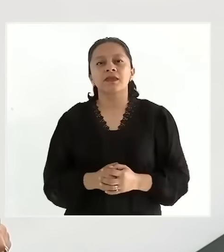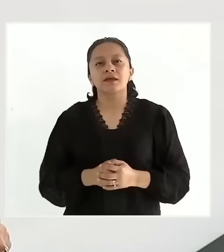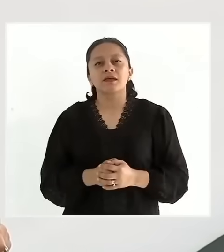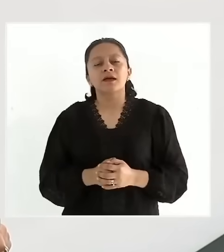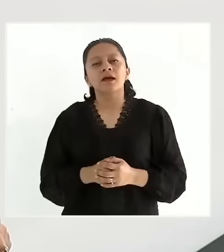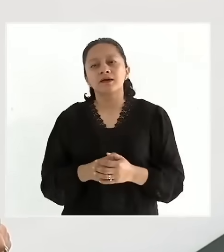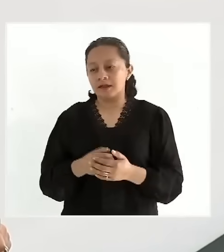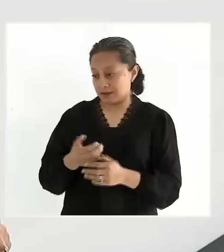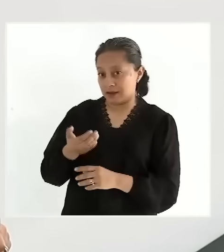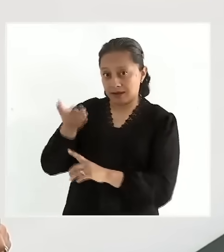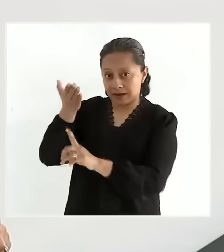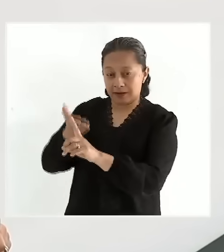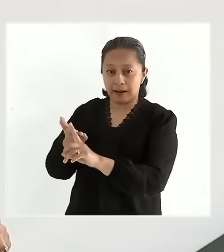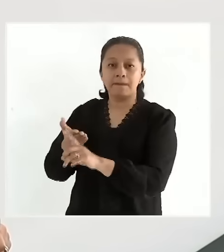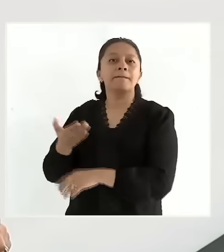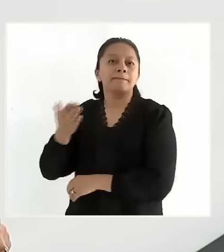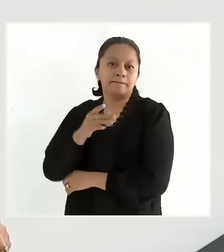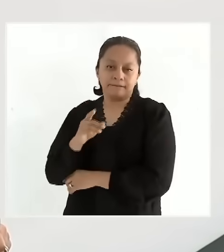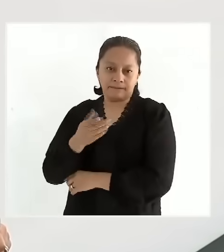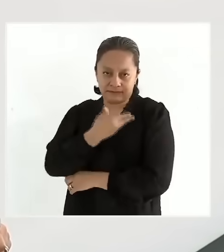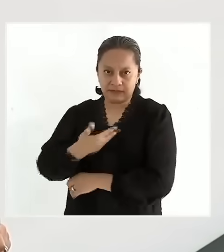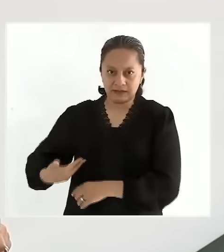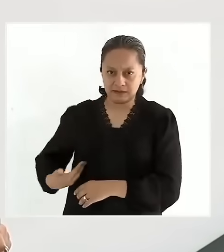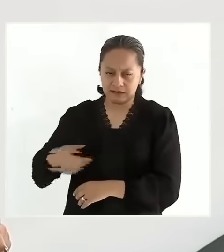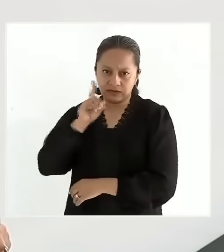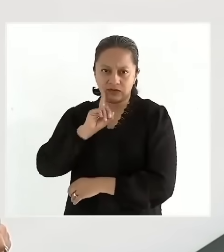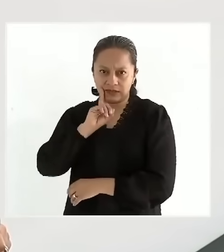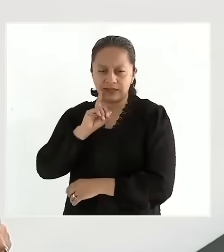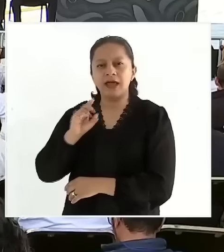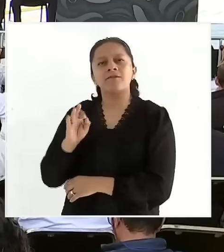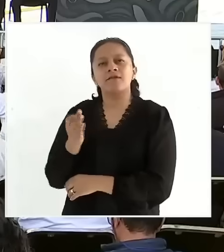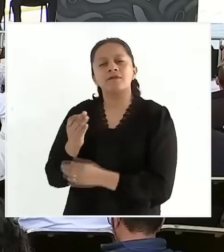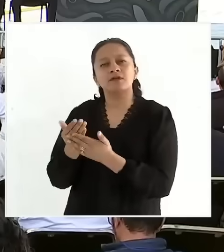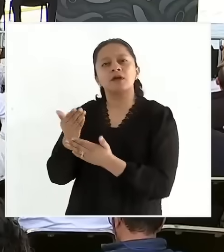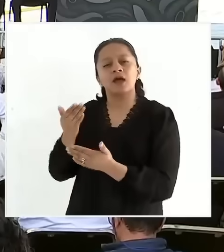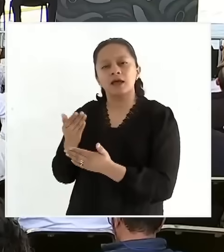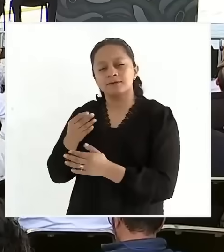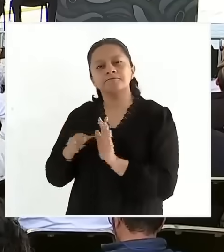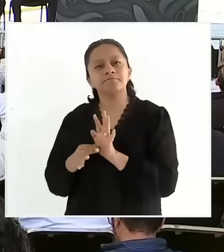nuestra presidenta en febrero de este año al señalar que vamos a garantizar el abasto